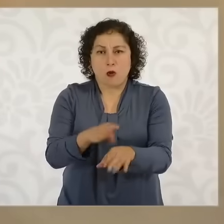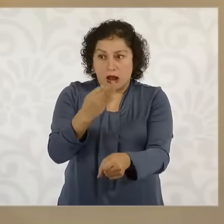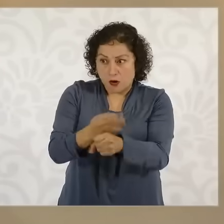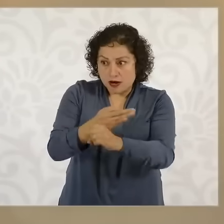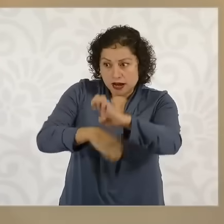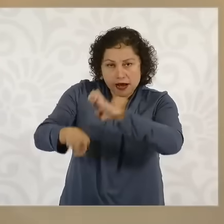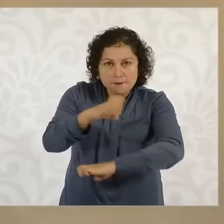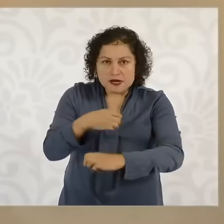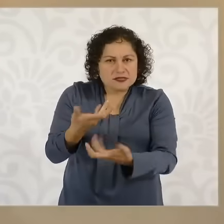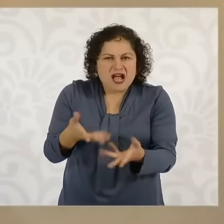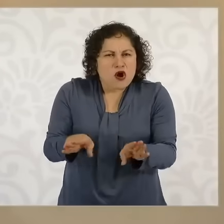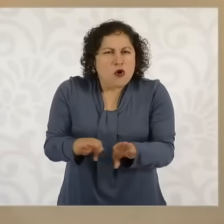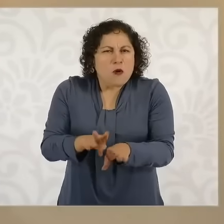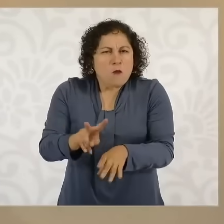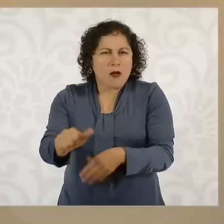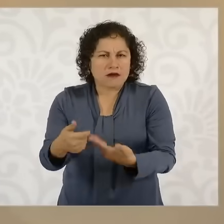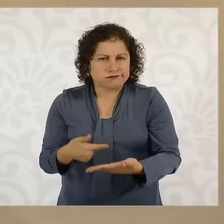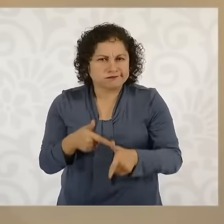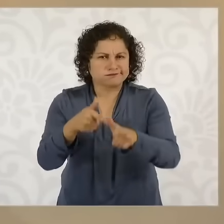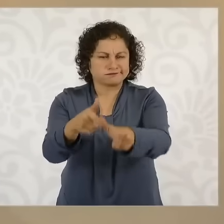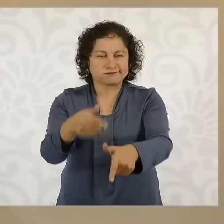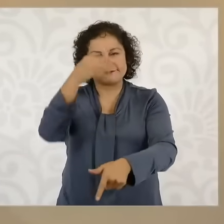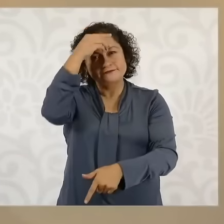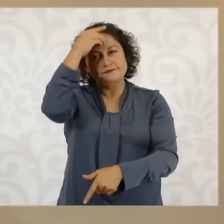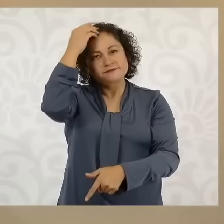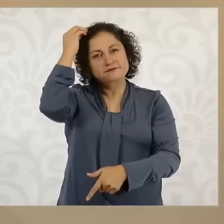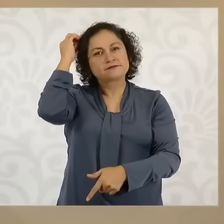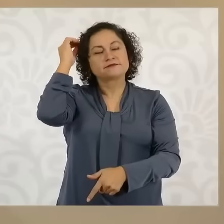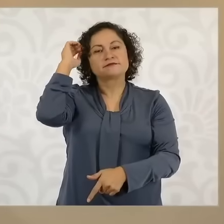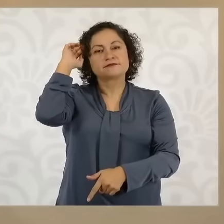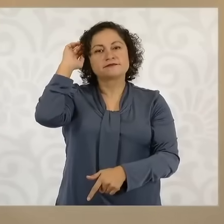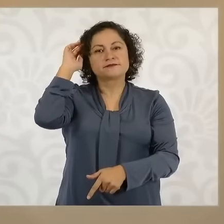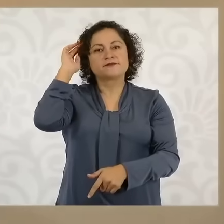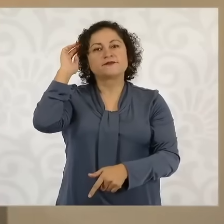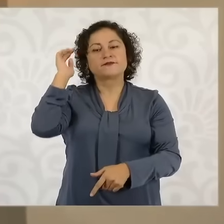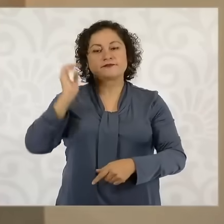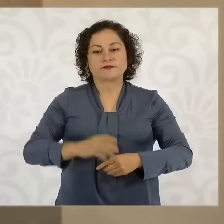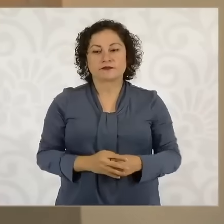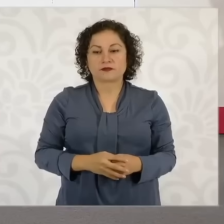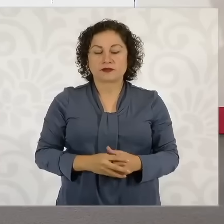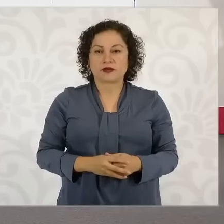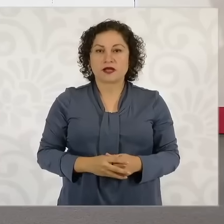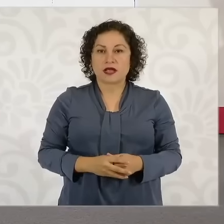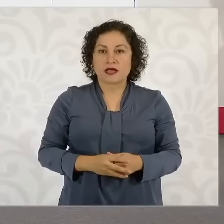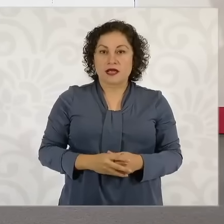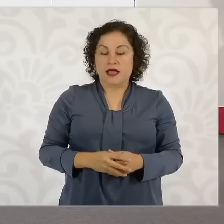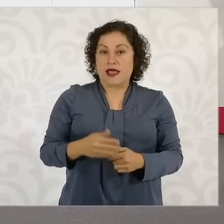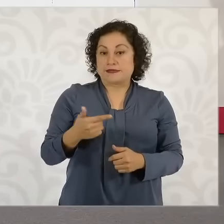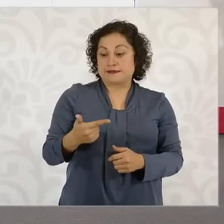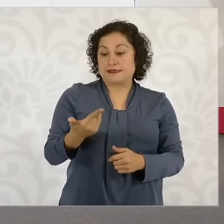la siguiente lámina, por favor. Eh, el día 7 de julio tuvimos ya el gusto de hacer la renovación